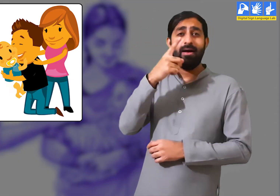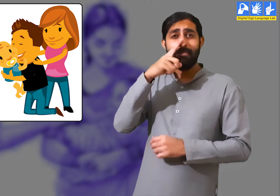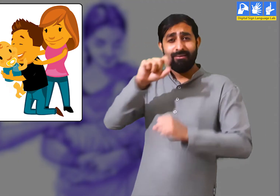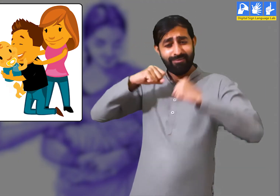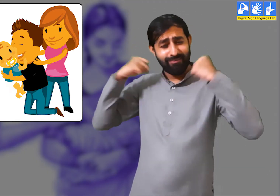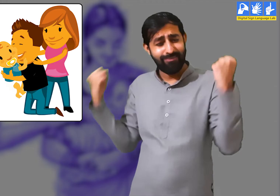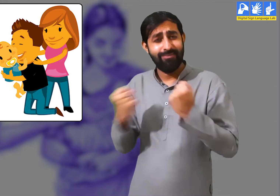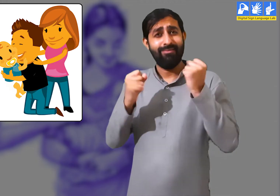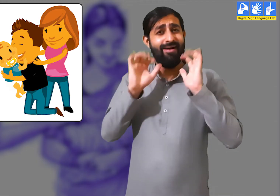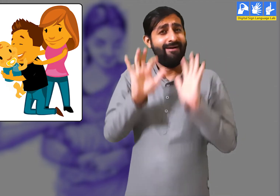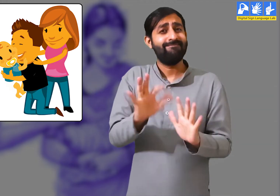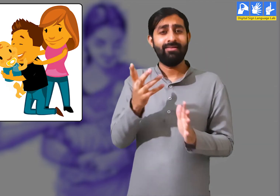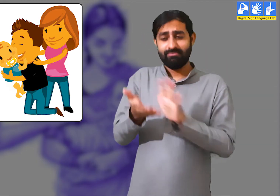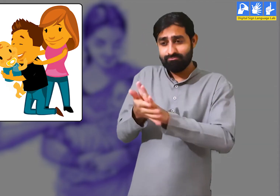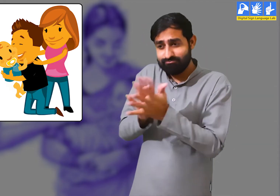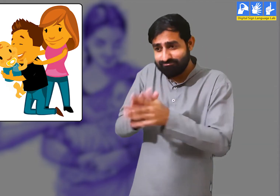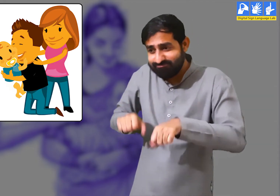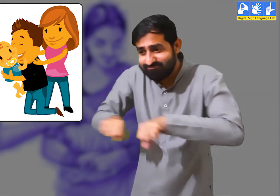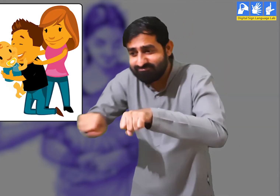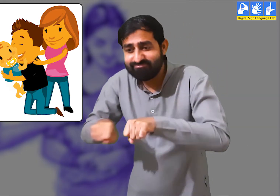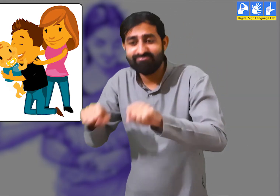माँ अपने बच्चों के लिए कठिन परिश्रम करती हैं।